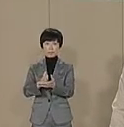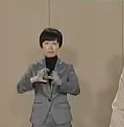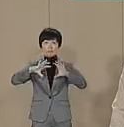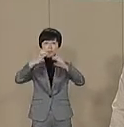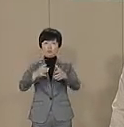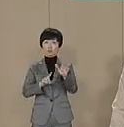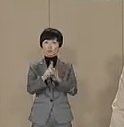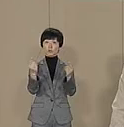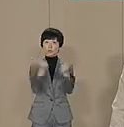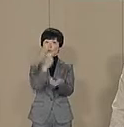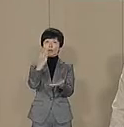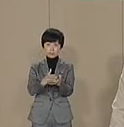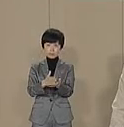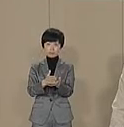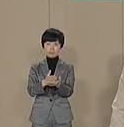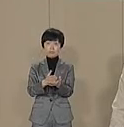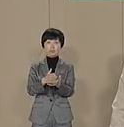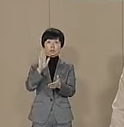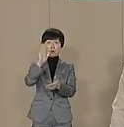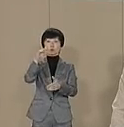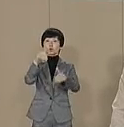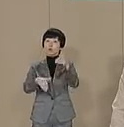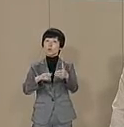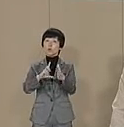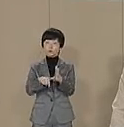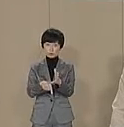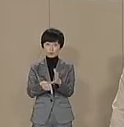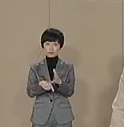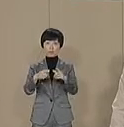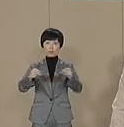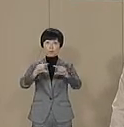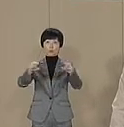比例代表選挙では 主都東京で 日本共産党を